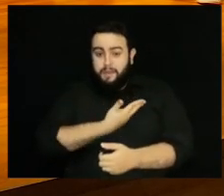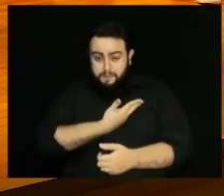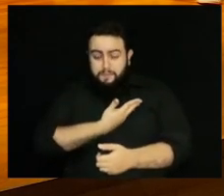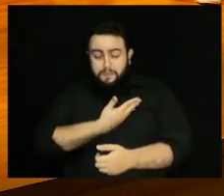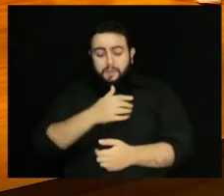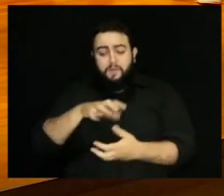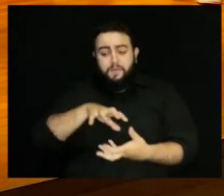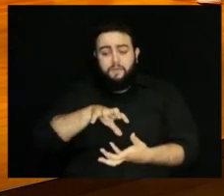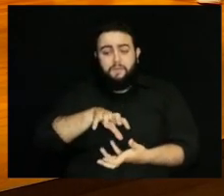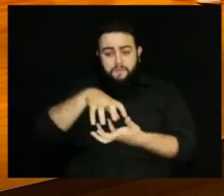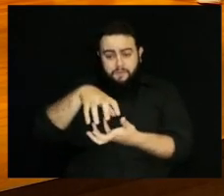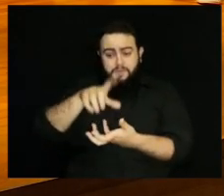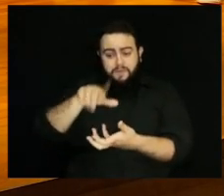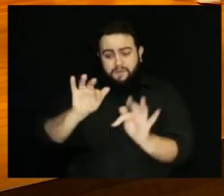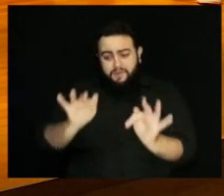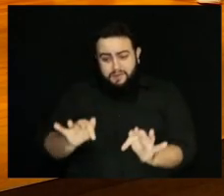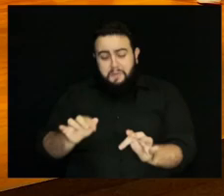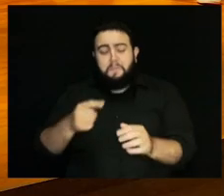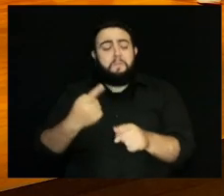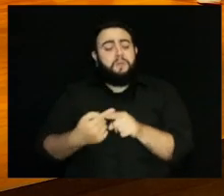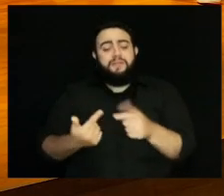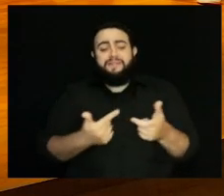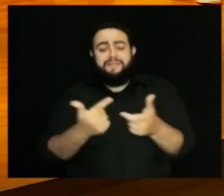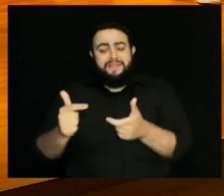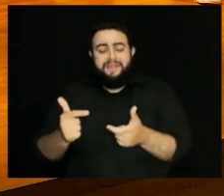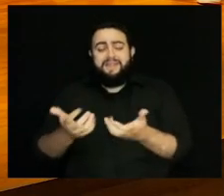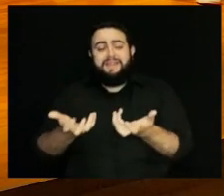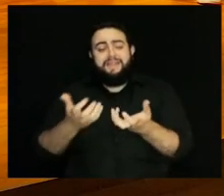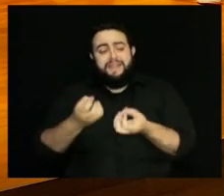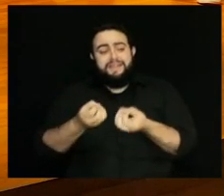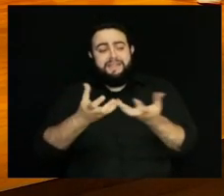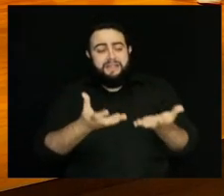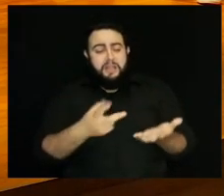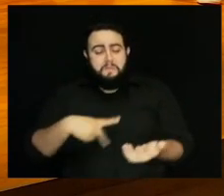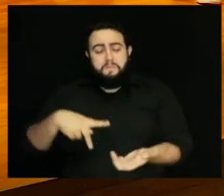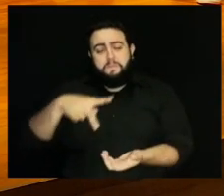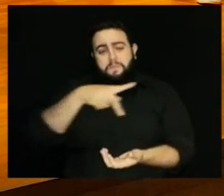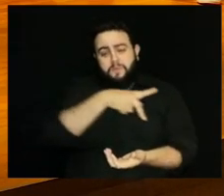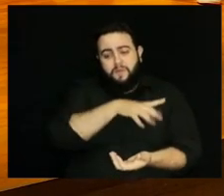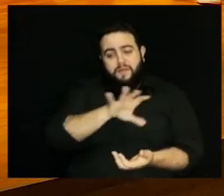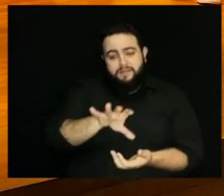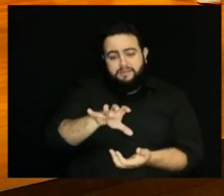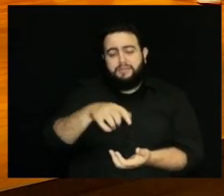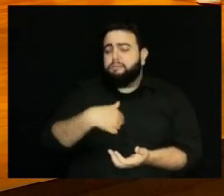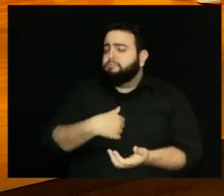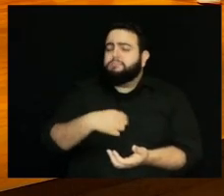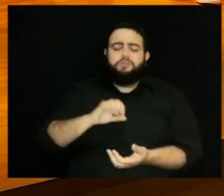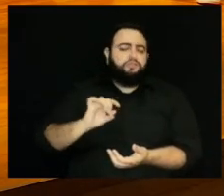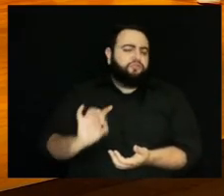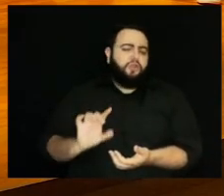pé porque ninguém quer dar ao povo... E é assim, virei apenas um, virei a madrugada dentro do